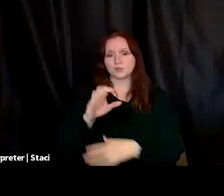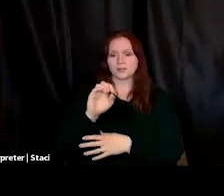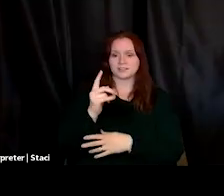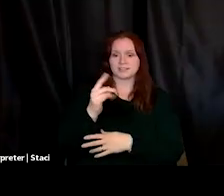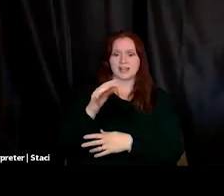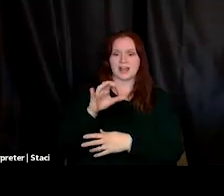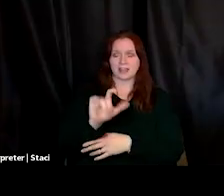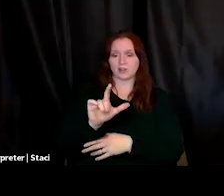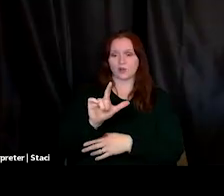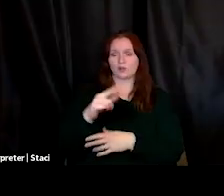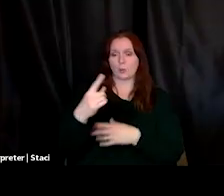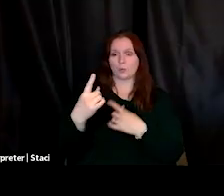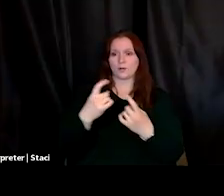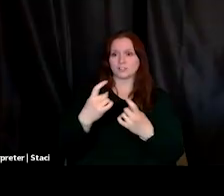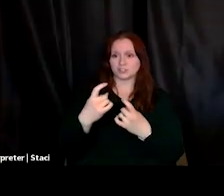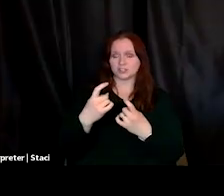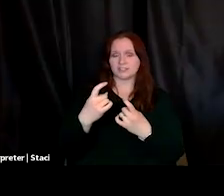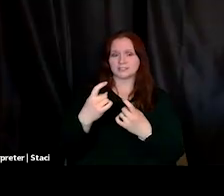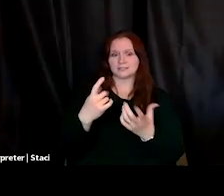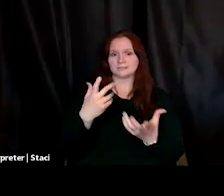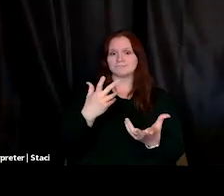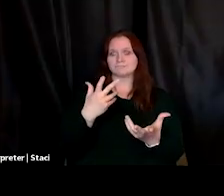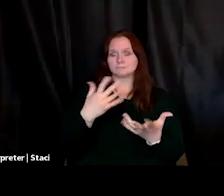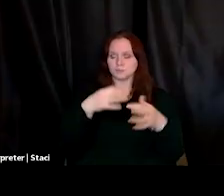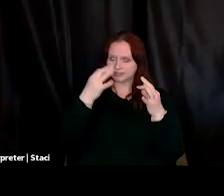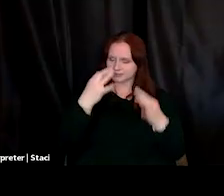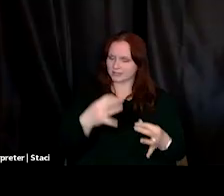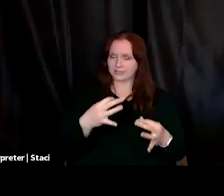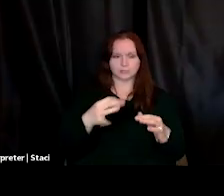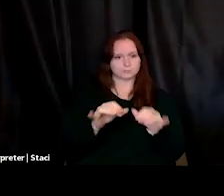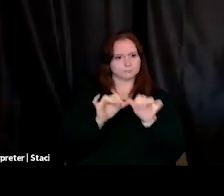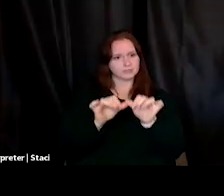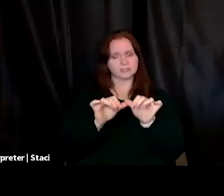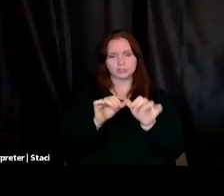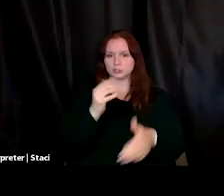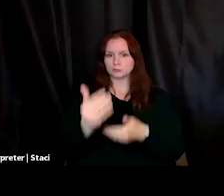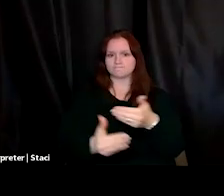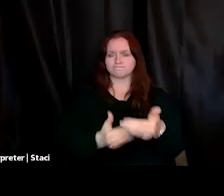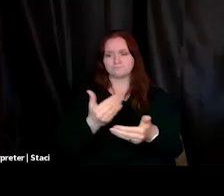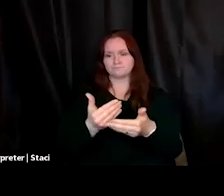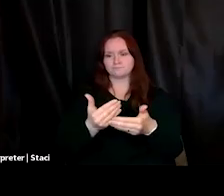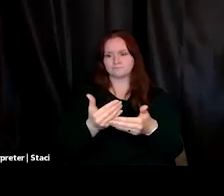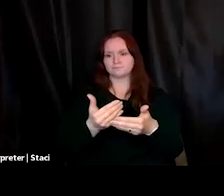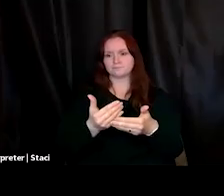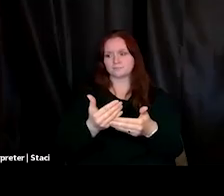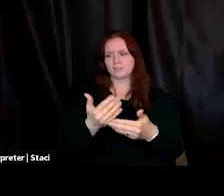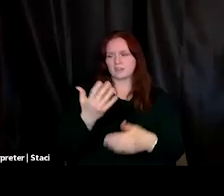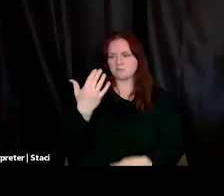a las que servimos a través de SOAR, tu iniciativa SOAR. Así que destacamos solo algunos,